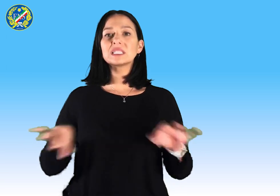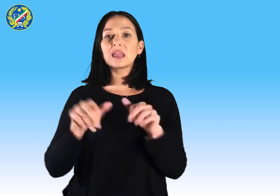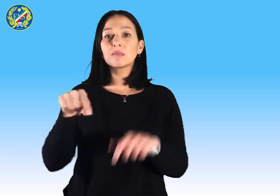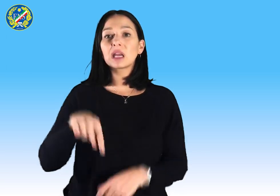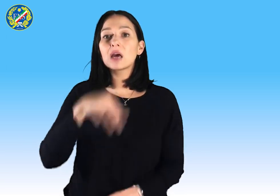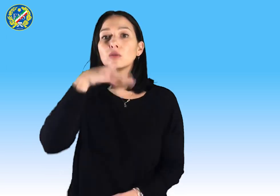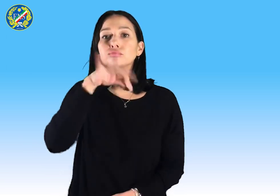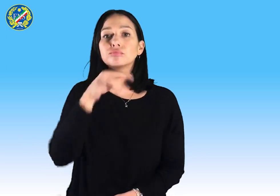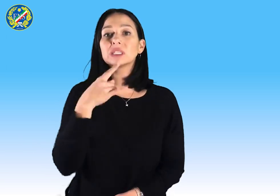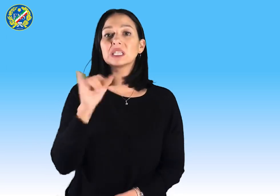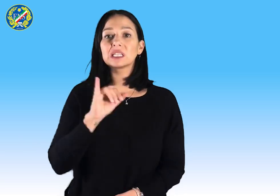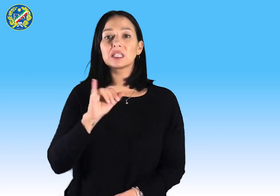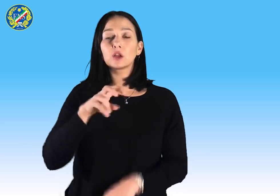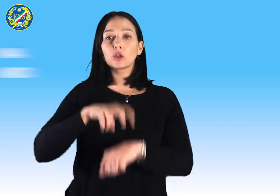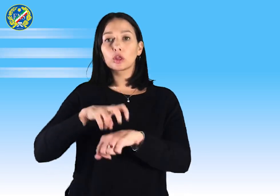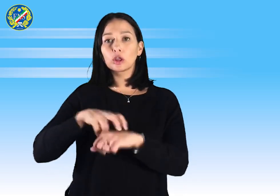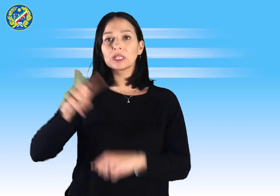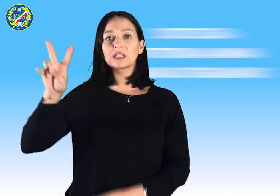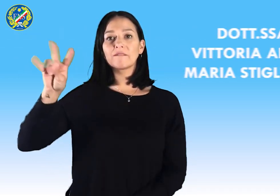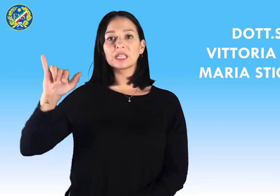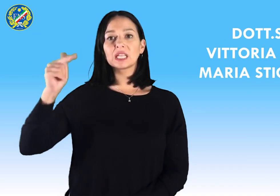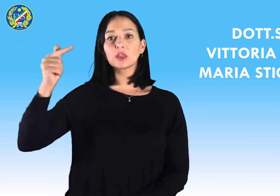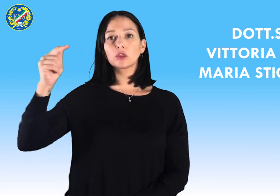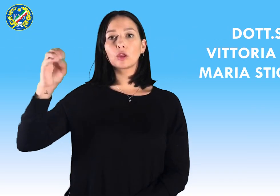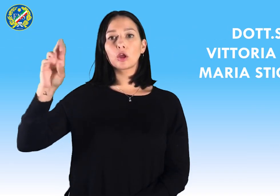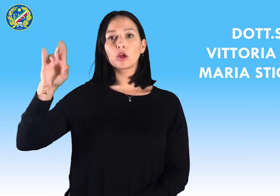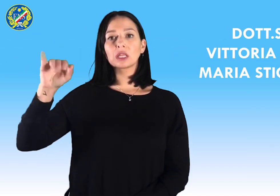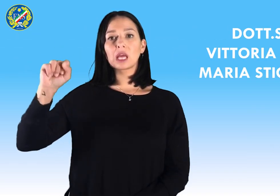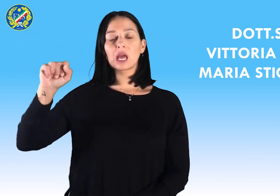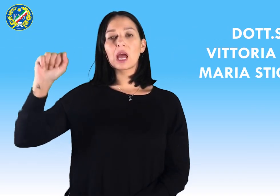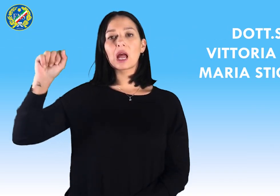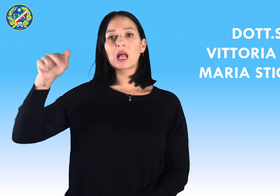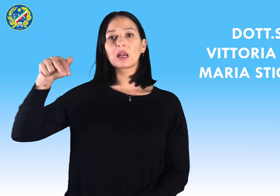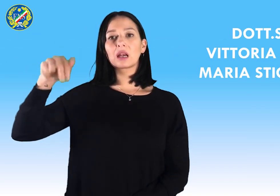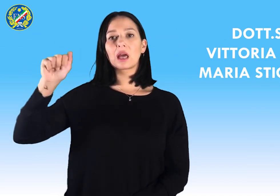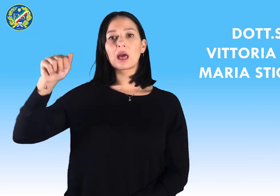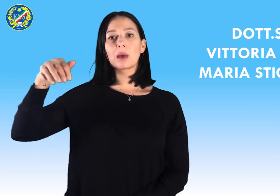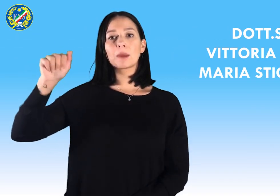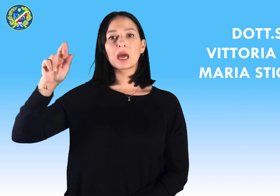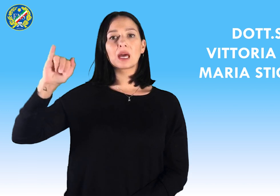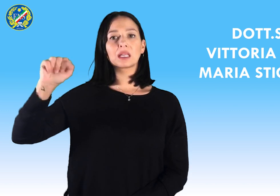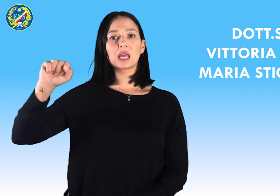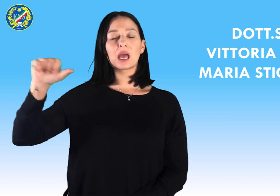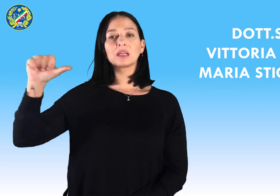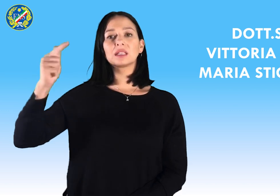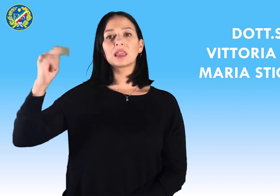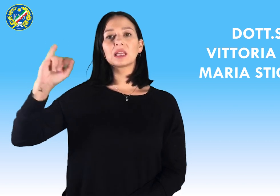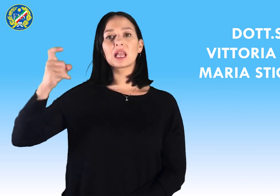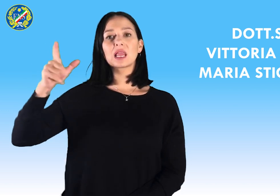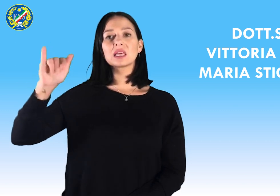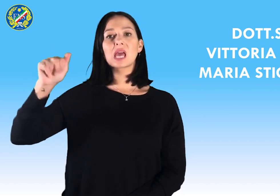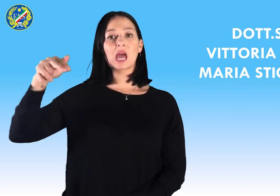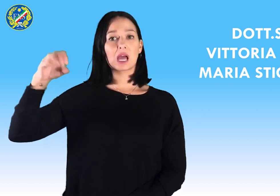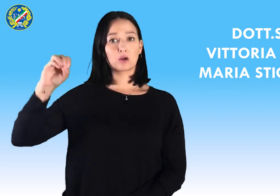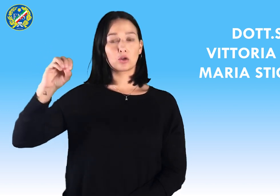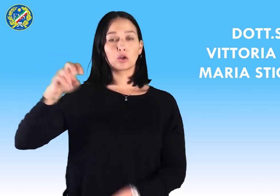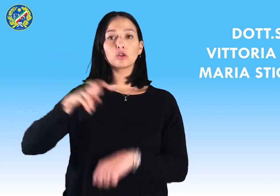La relatrice di questo incontro è la Dott.ssa Vittoria Anna Maria Stigliano,